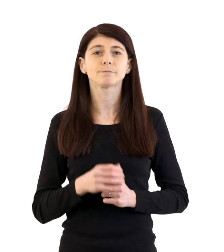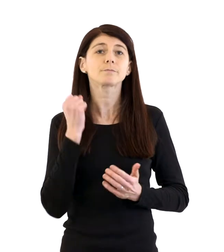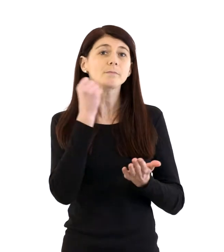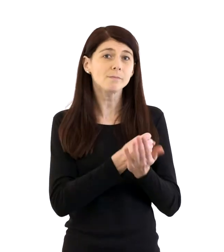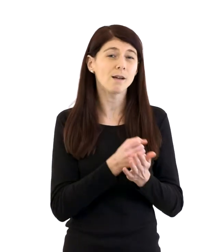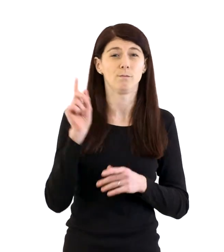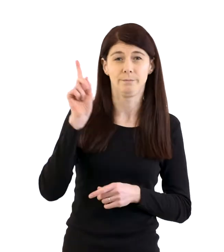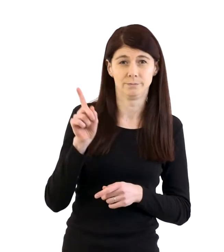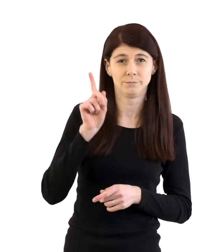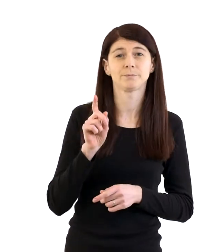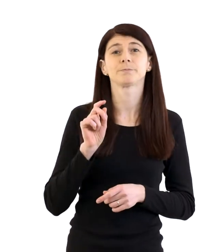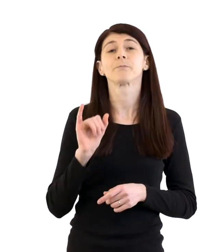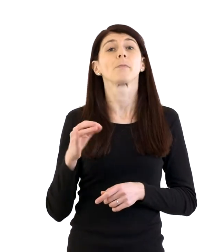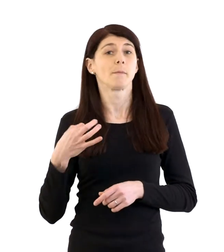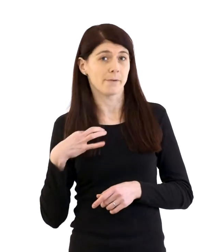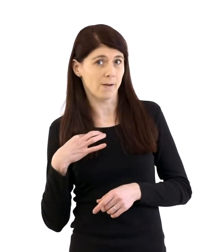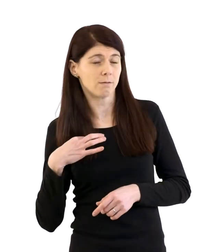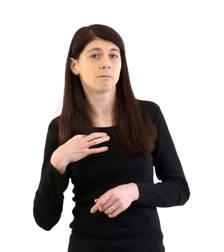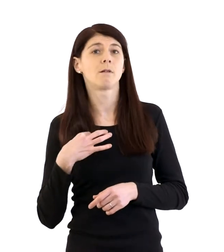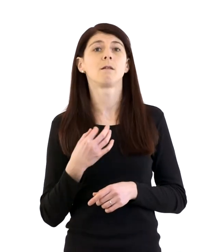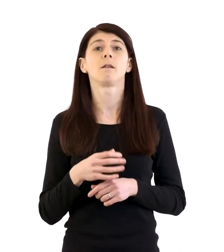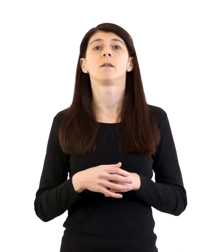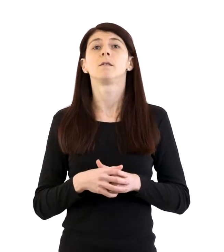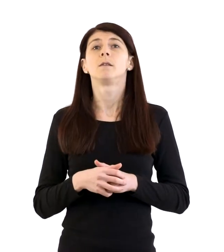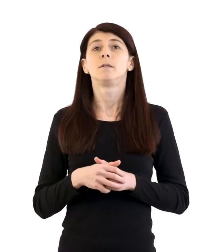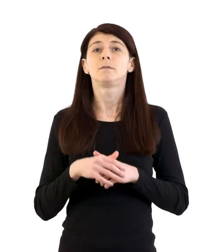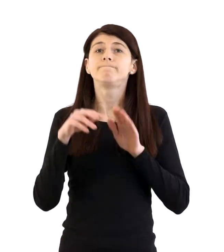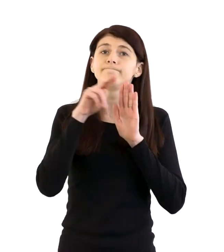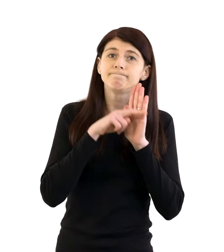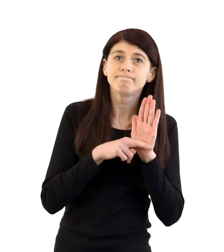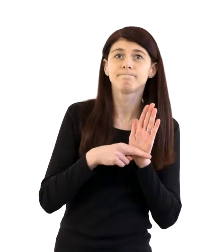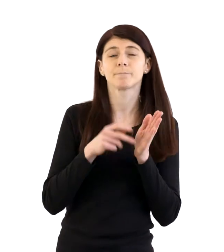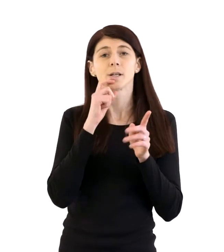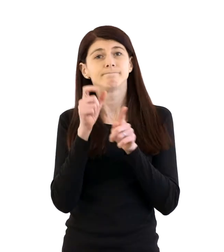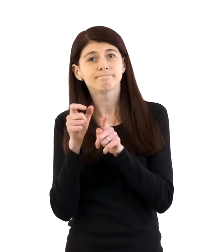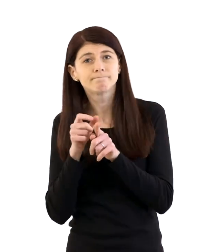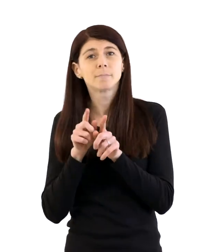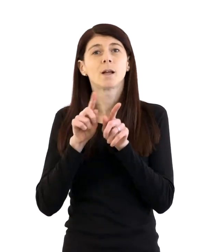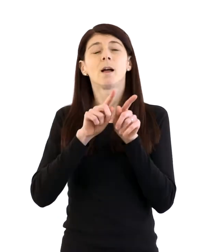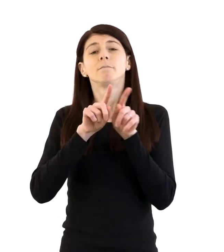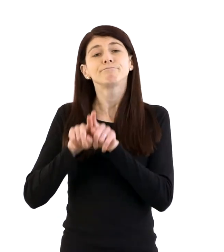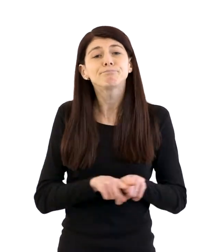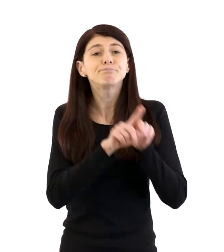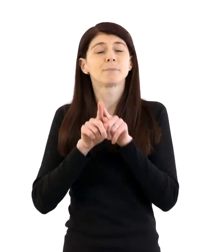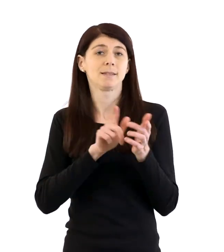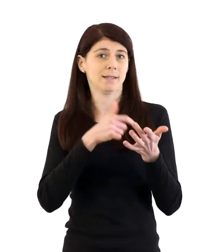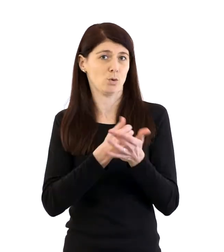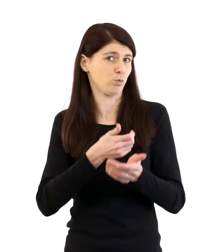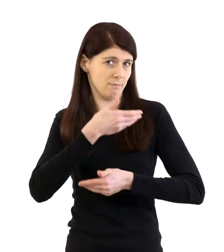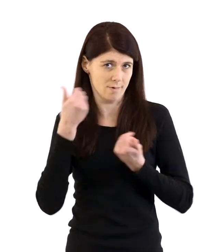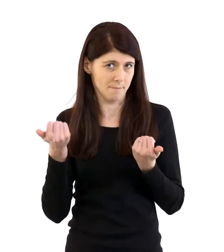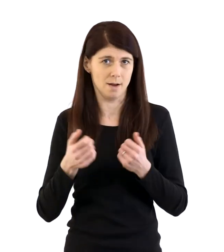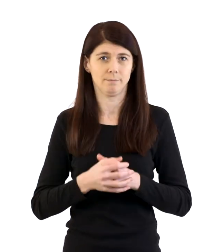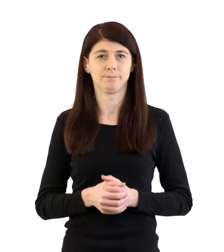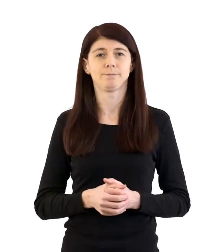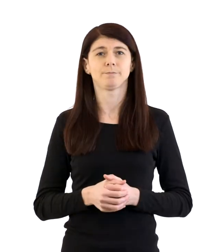W ramach prawa publicznego i prywatnego nie ma jednolitej regulacji pojęć statutu.